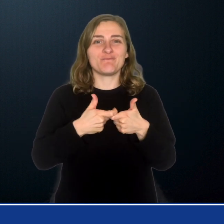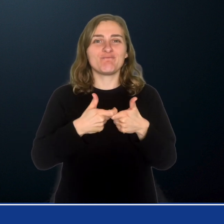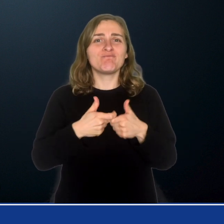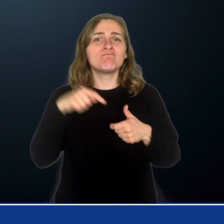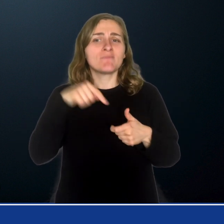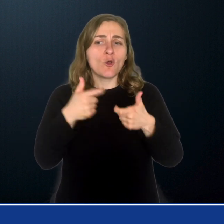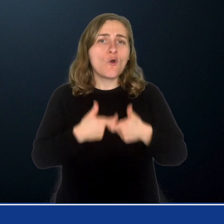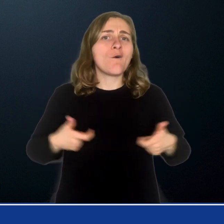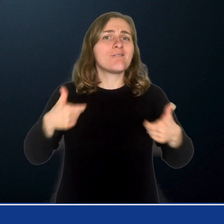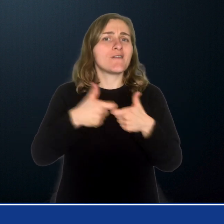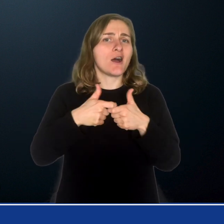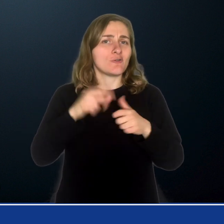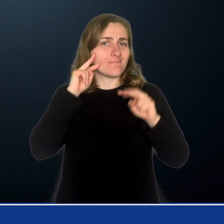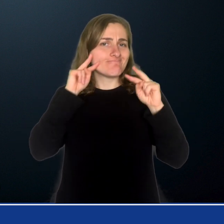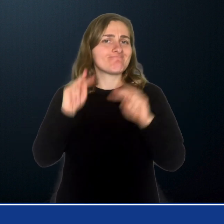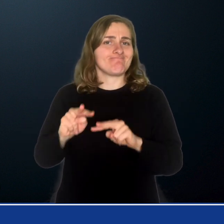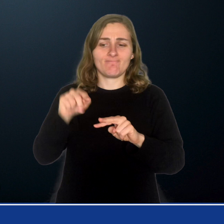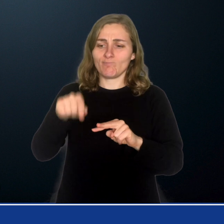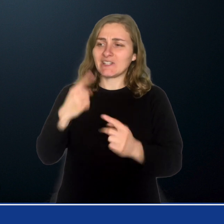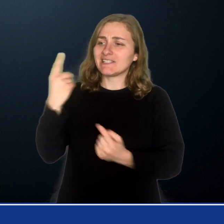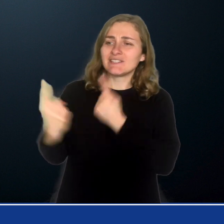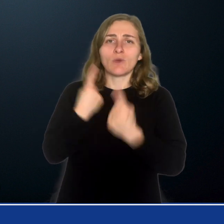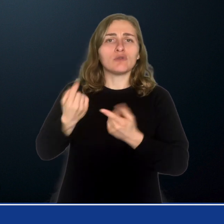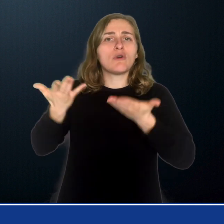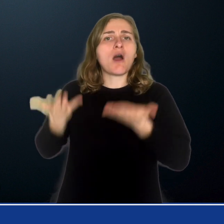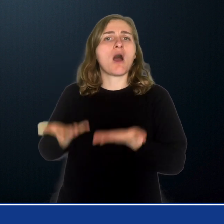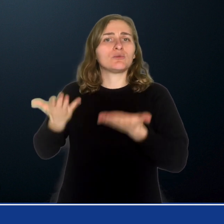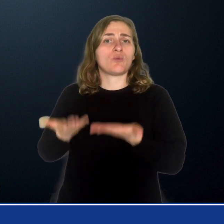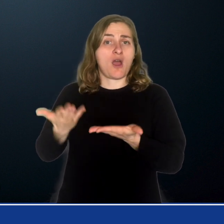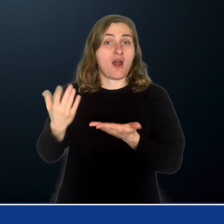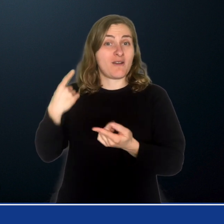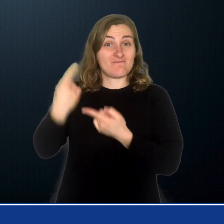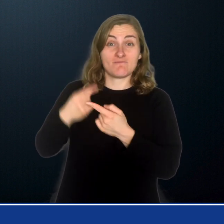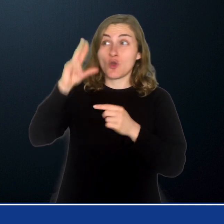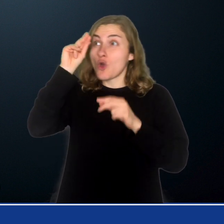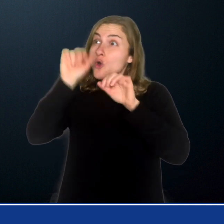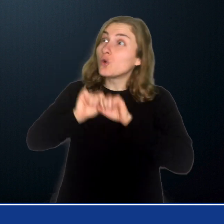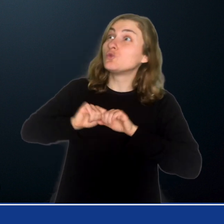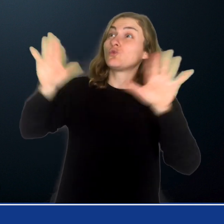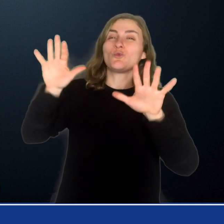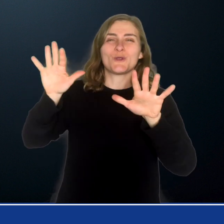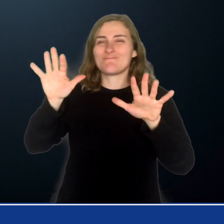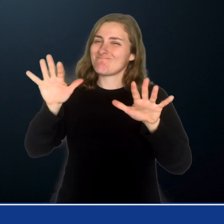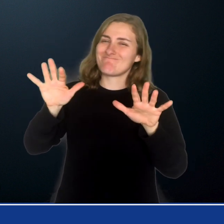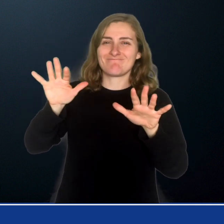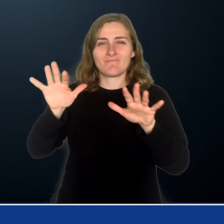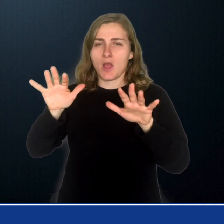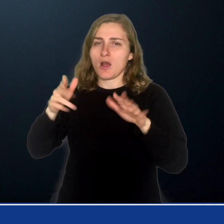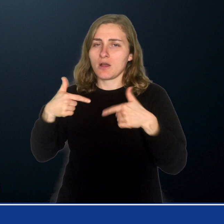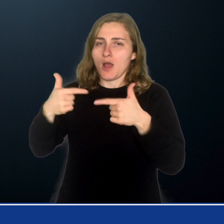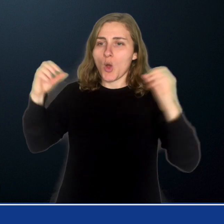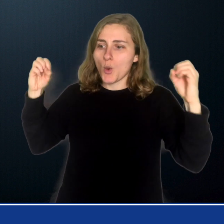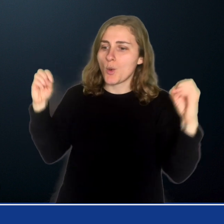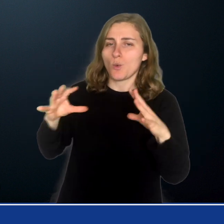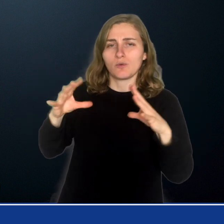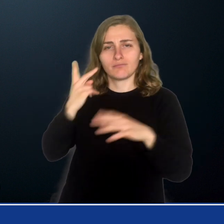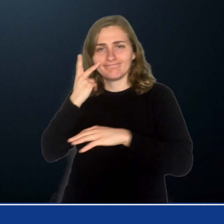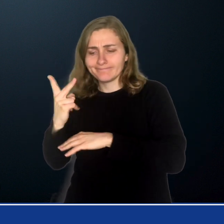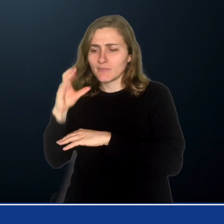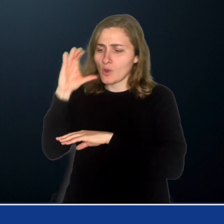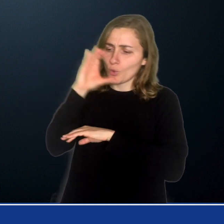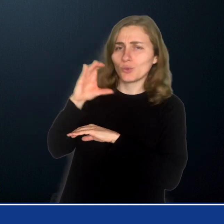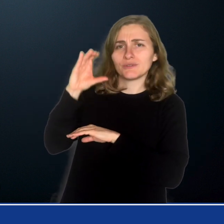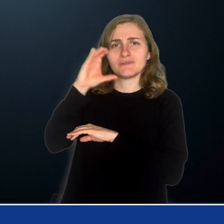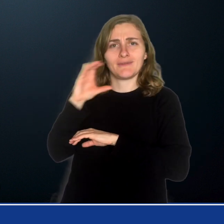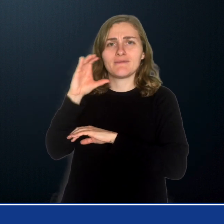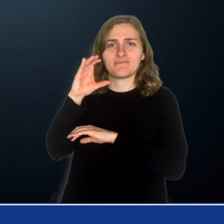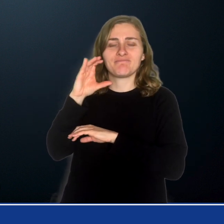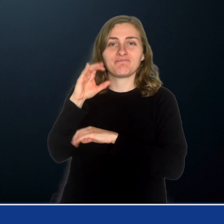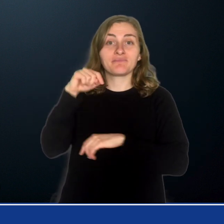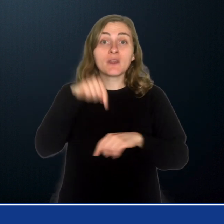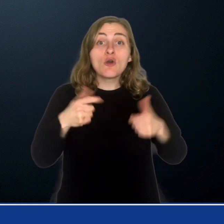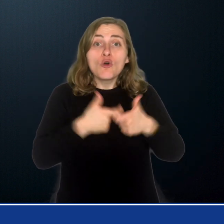per fare il punto della situazione e, soprattutto, continuare a fare luce su una realtà ancora troppo poco conosciuta.